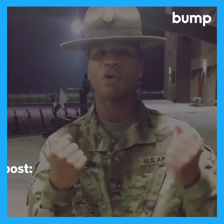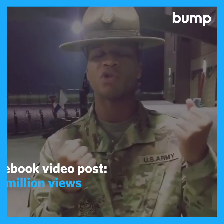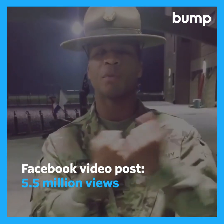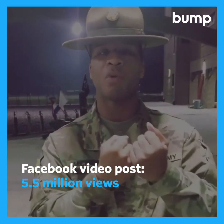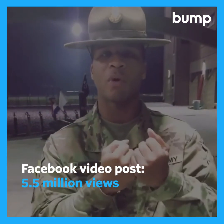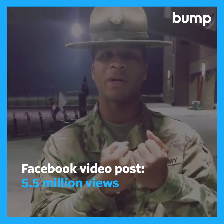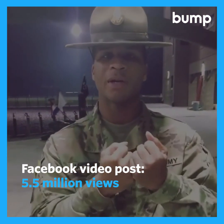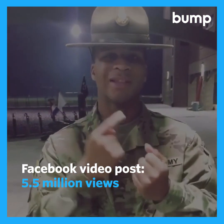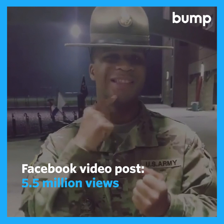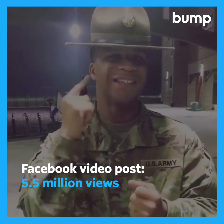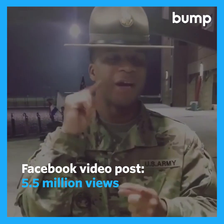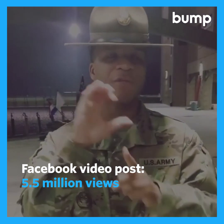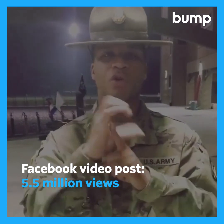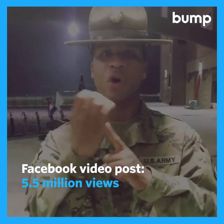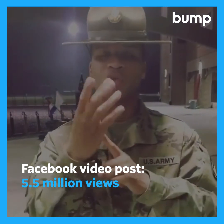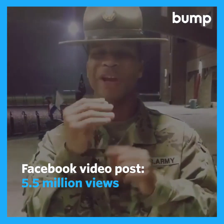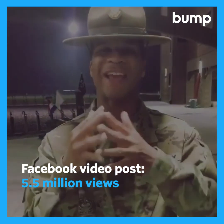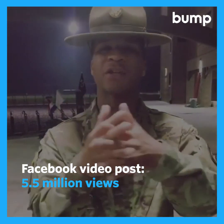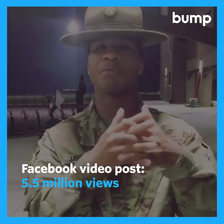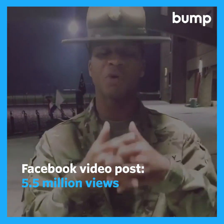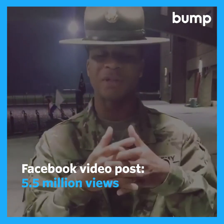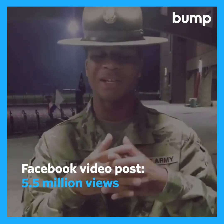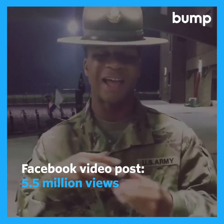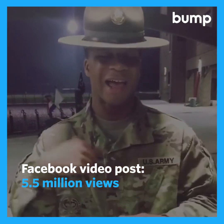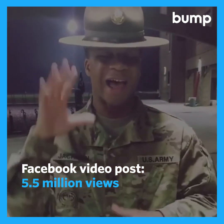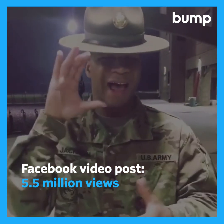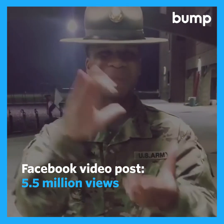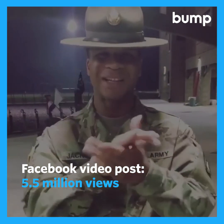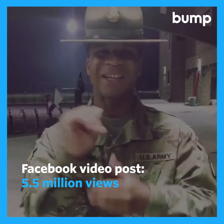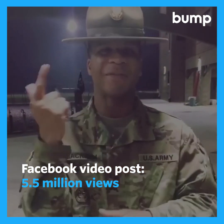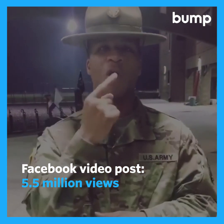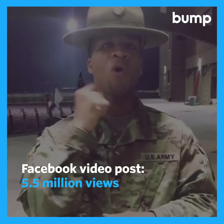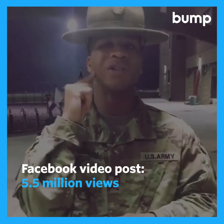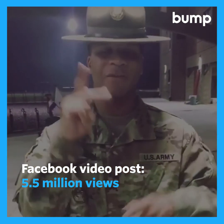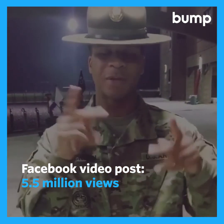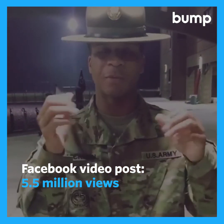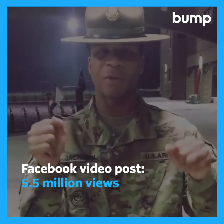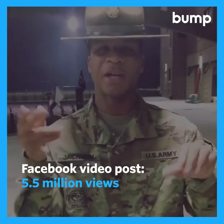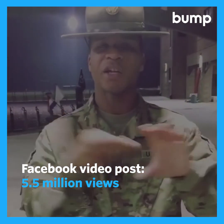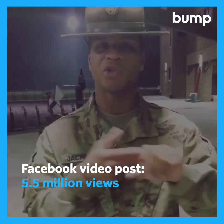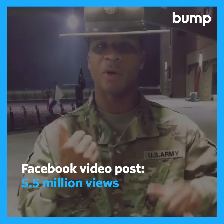Quiero apoyar la cultura de los sordos y América. Creo que todas las personas sordas puede unirse al ejército.